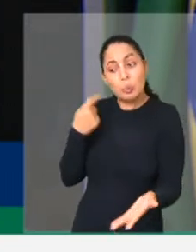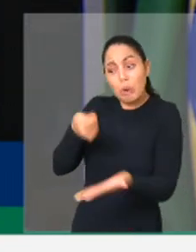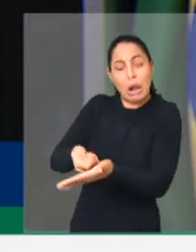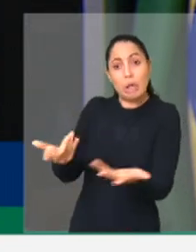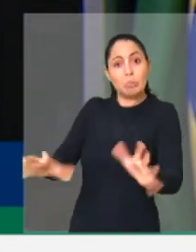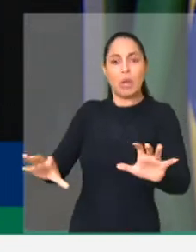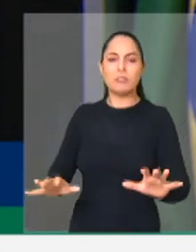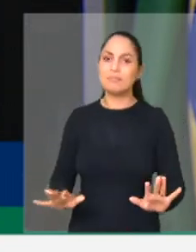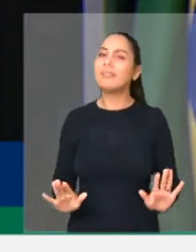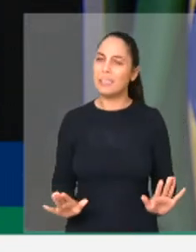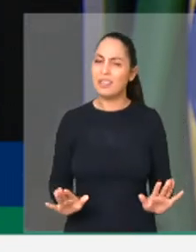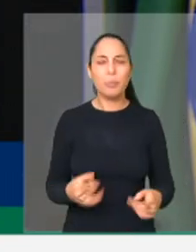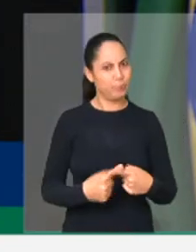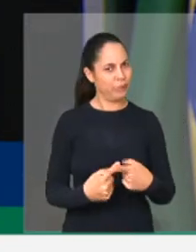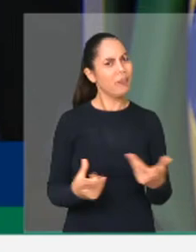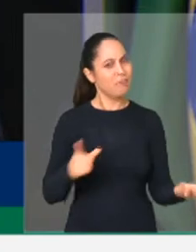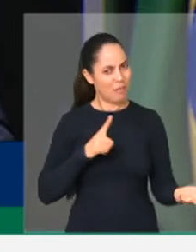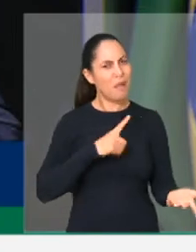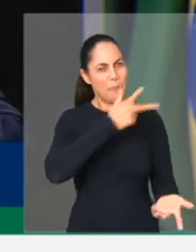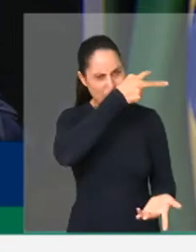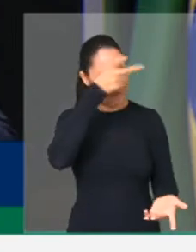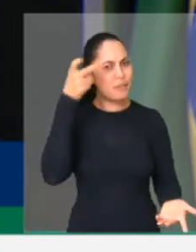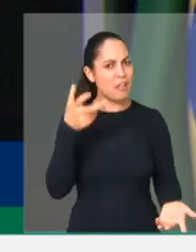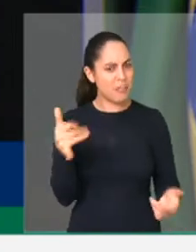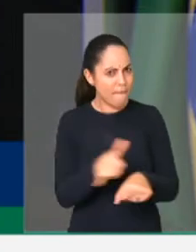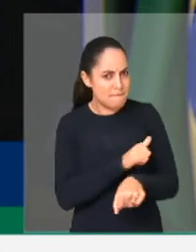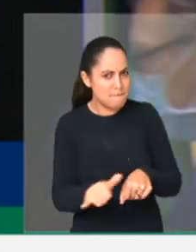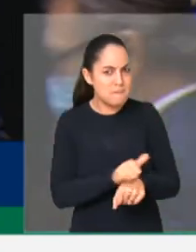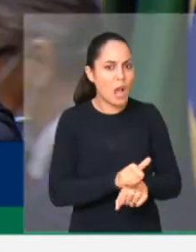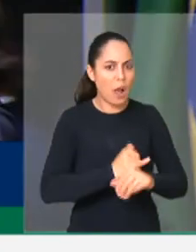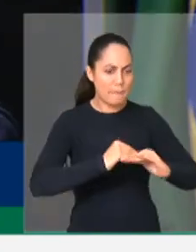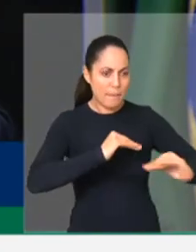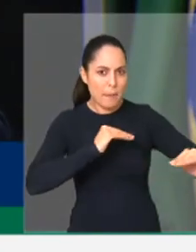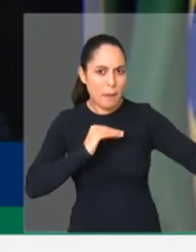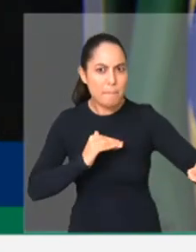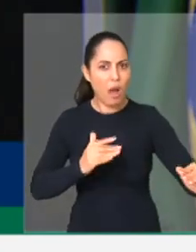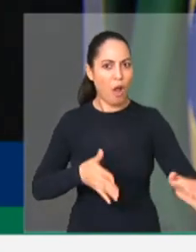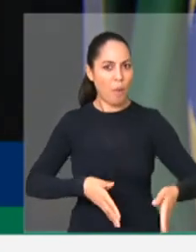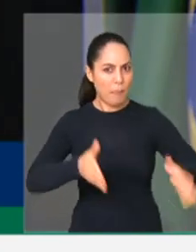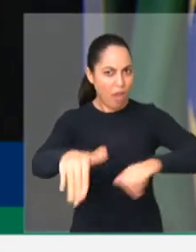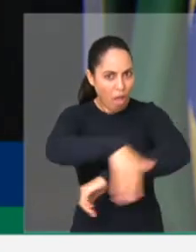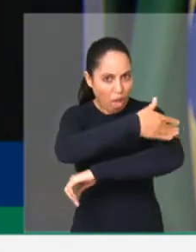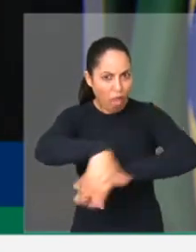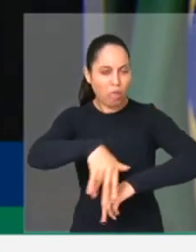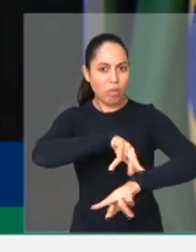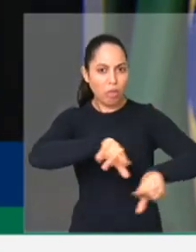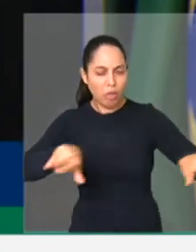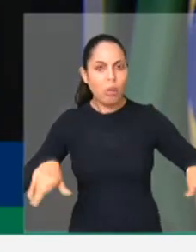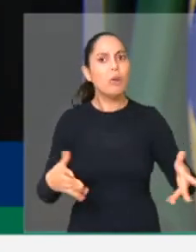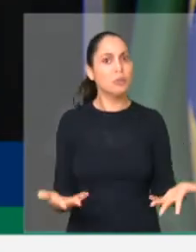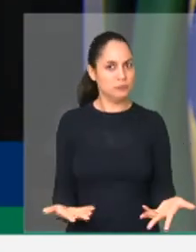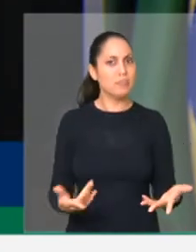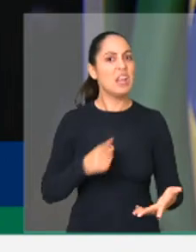EDUCAÇÃO. ESSE DINHEIRO É DOS PROFESSORES PORTANTO NÓS TEMOS QUE FAZER COM QUE OS PREFEITOS FAÇAM A SUA OBRIGAÇÃO QUE É ... CUMPRIR